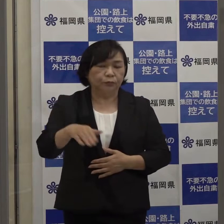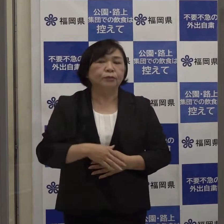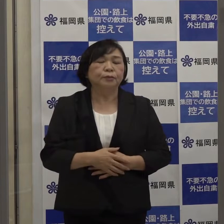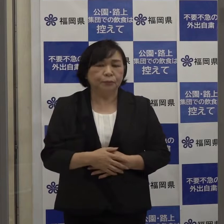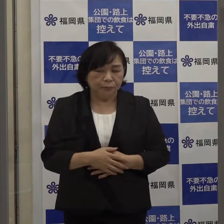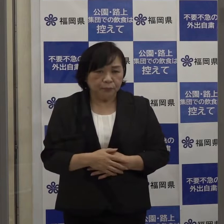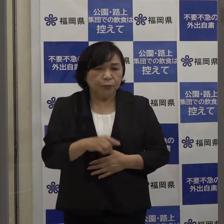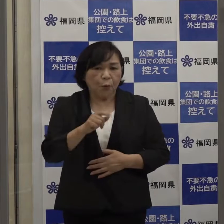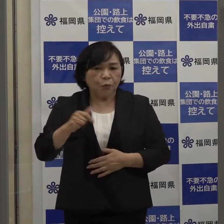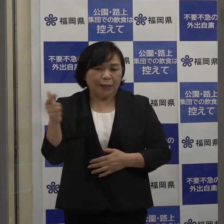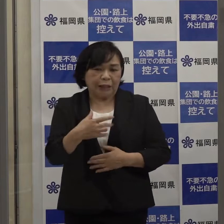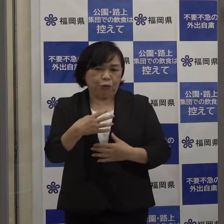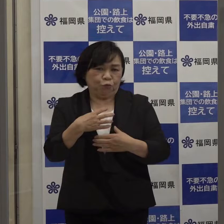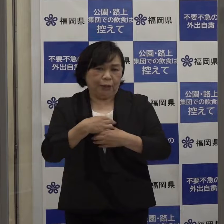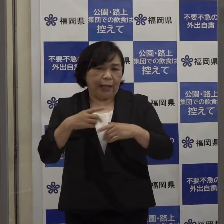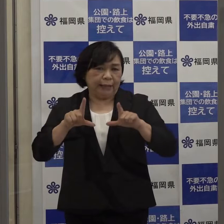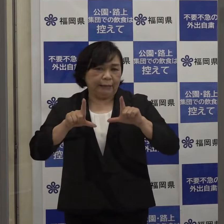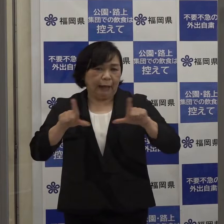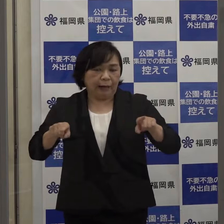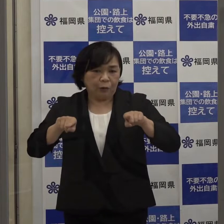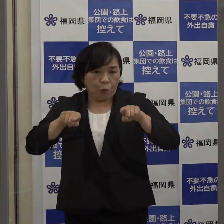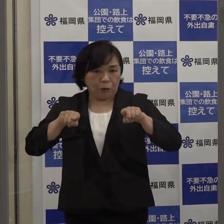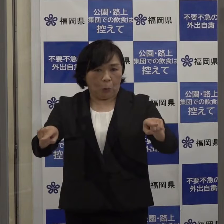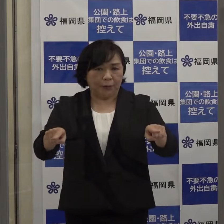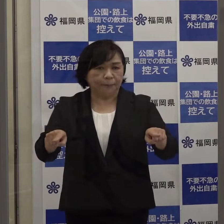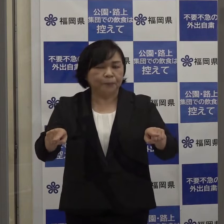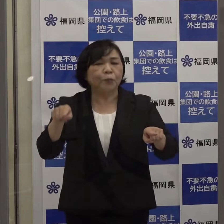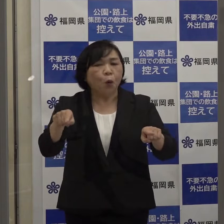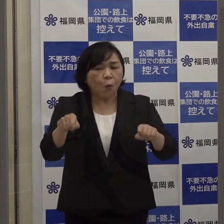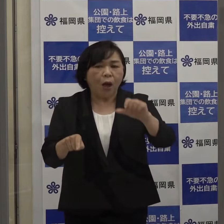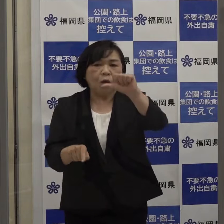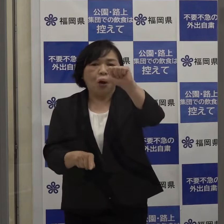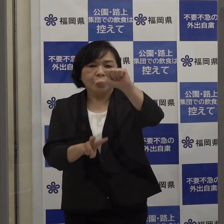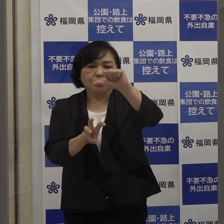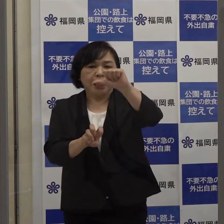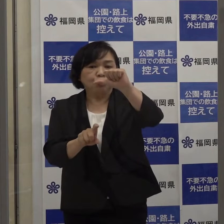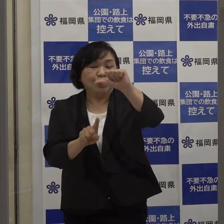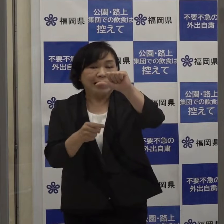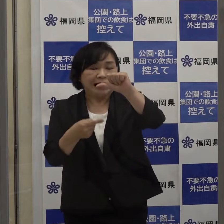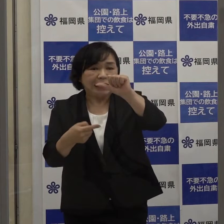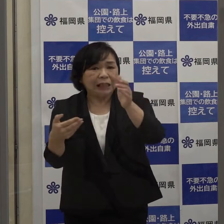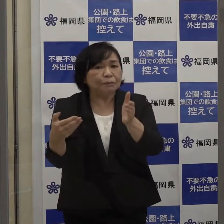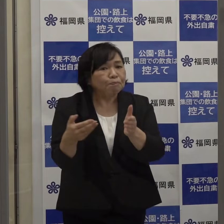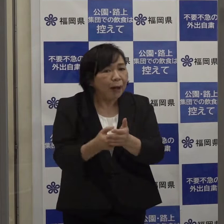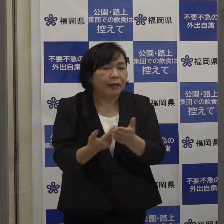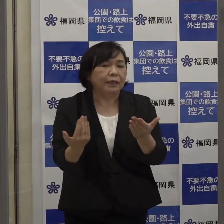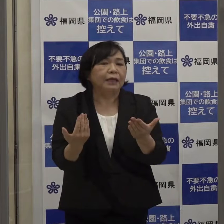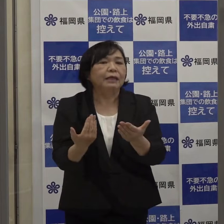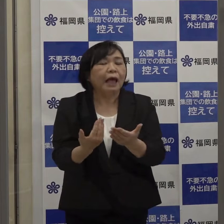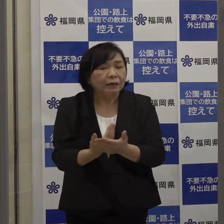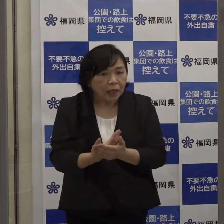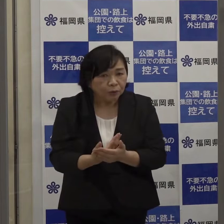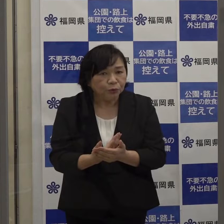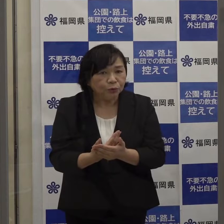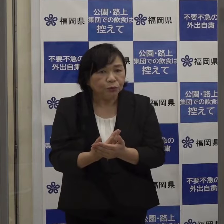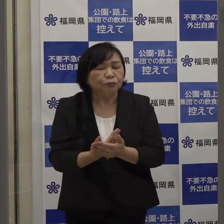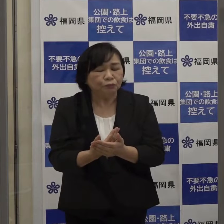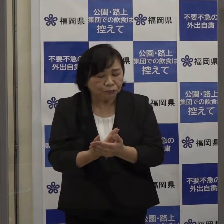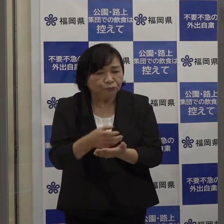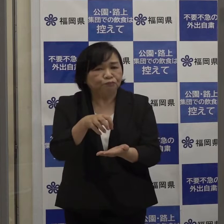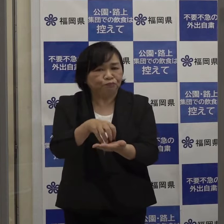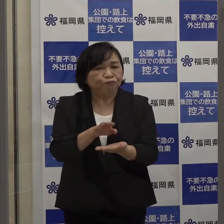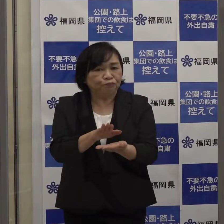緊急事態措置は５月３１日までです